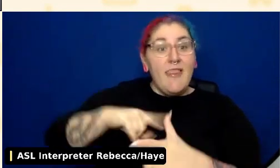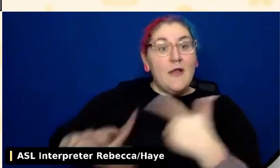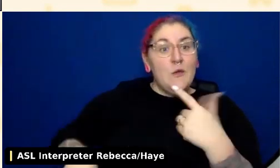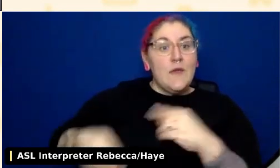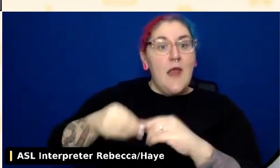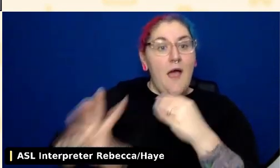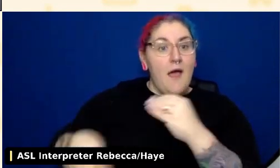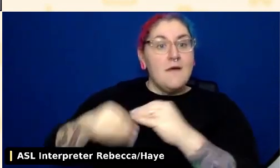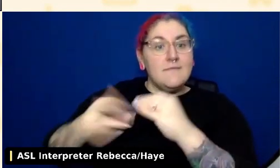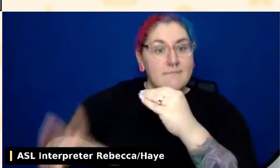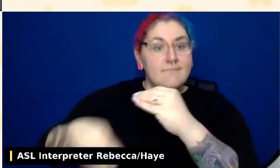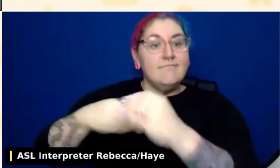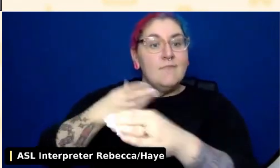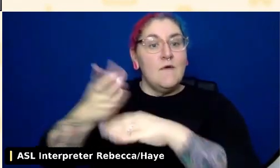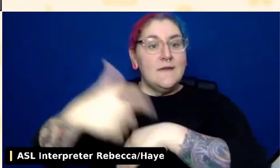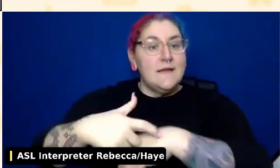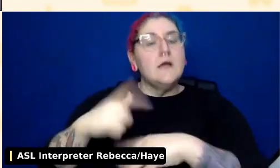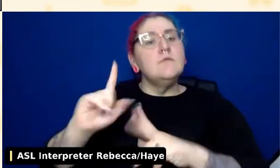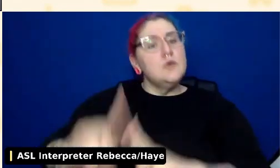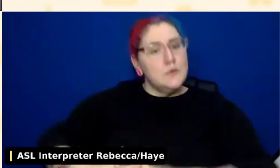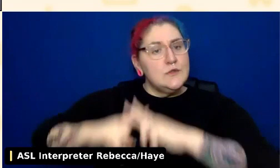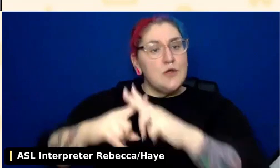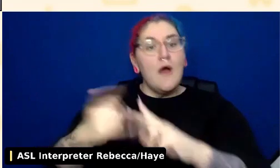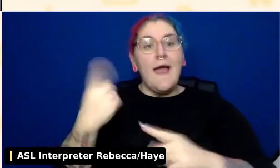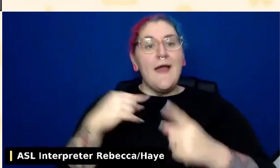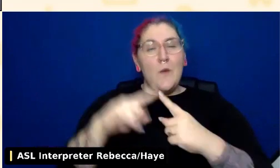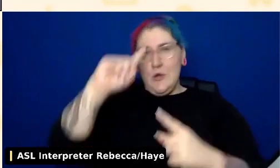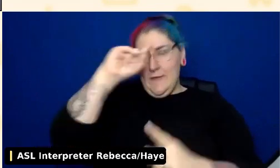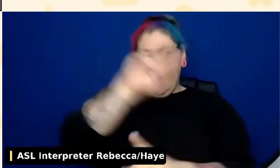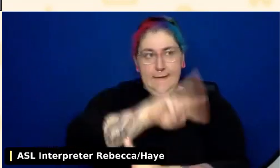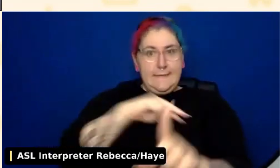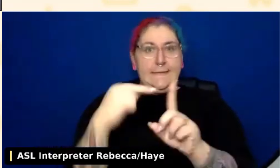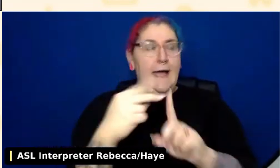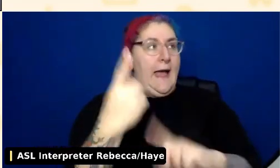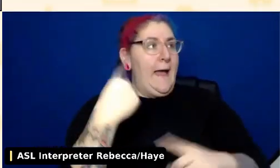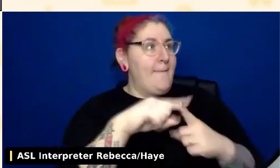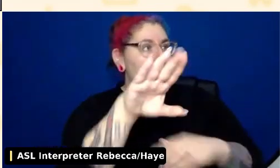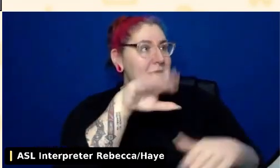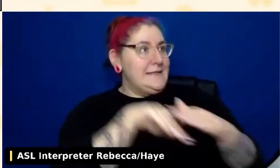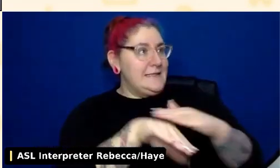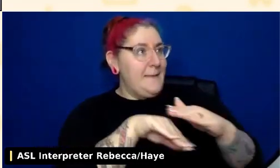Y una vez que empiezas a pensar en las cosas en términos de accesibilidad, así es como tiendes a ver todo cuando se trata